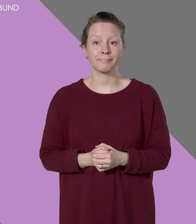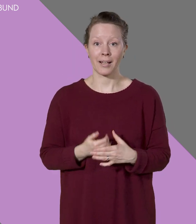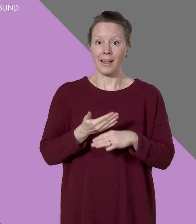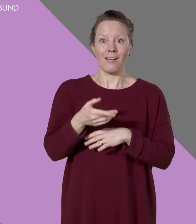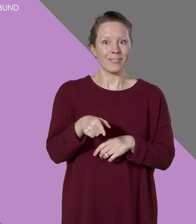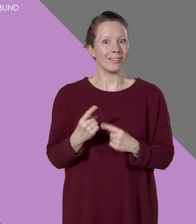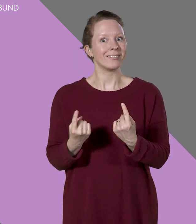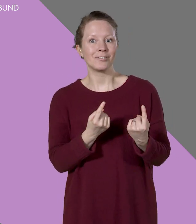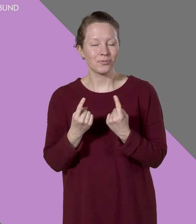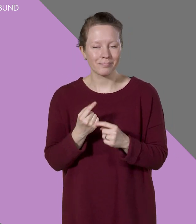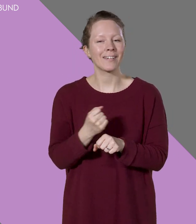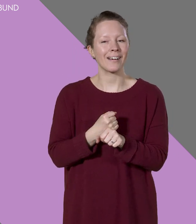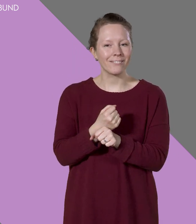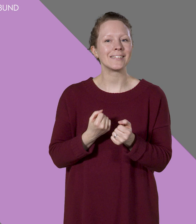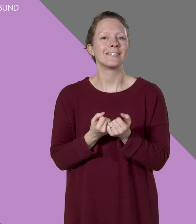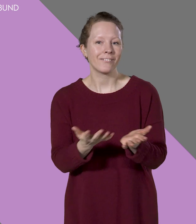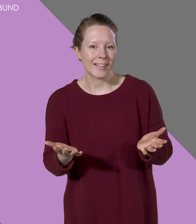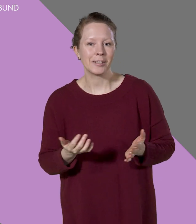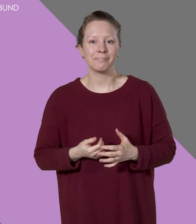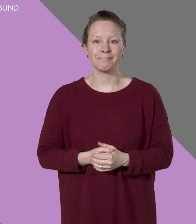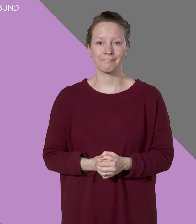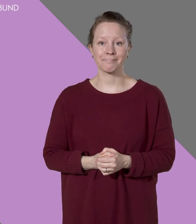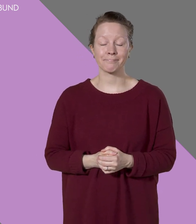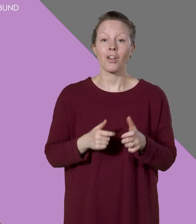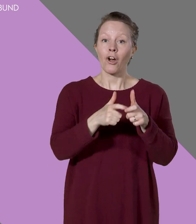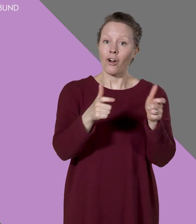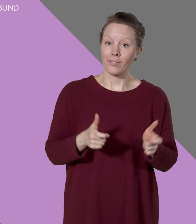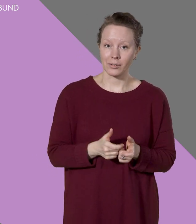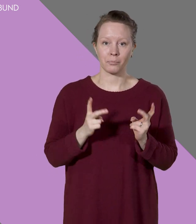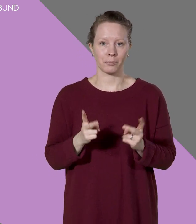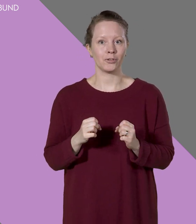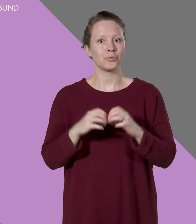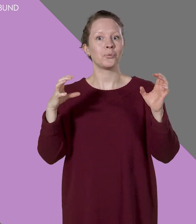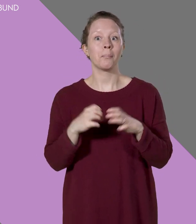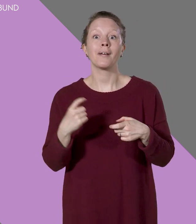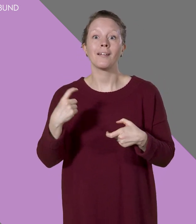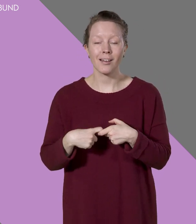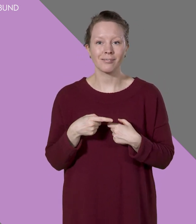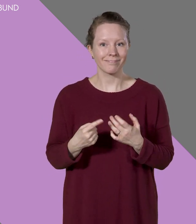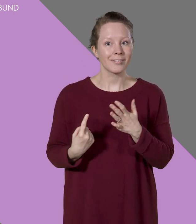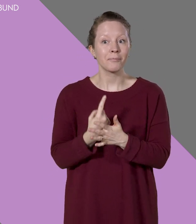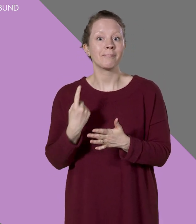Efter disputationen är det kaffeservering. Avhandlingen och zoomlänk till tillställningen publiceras -